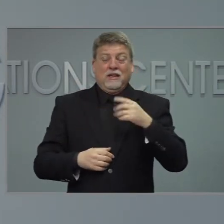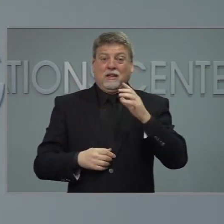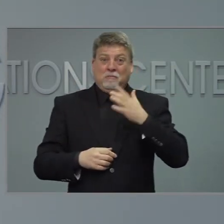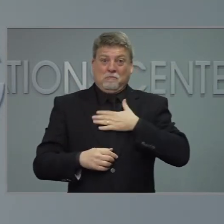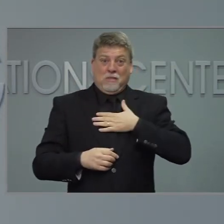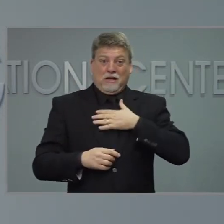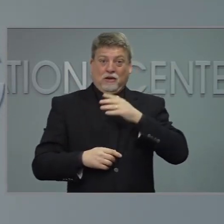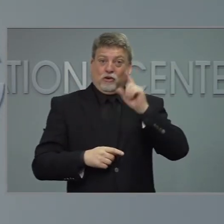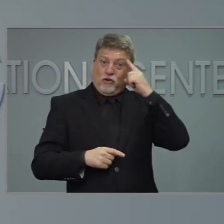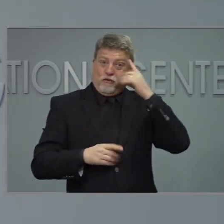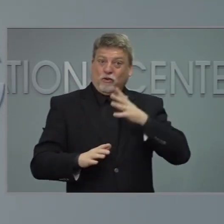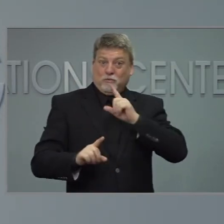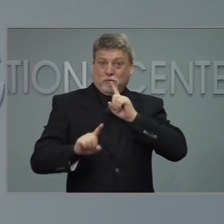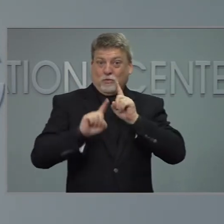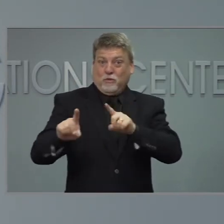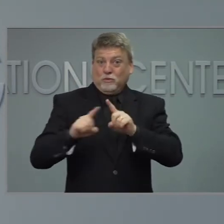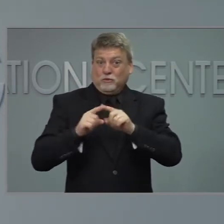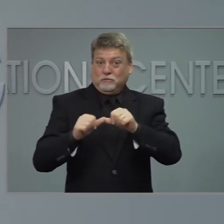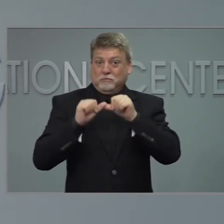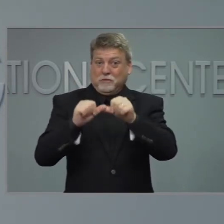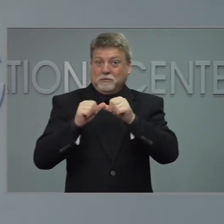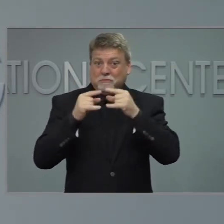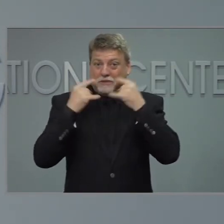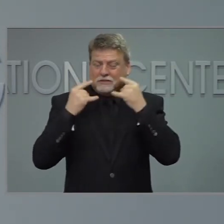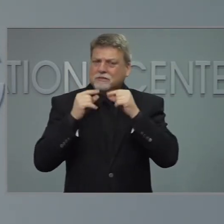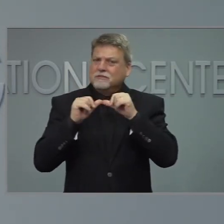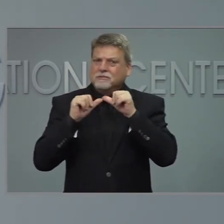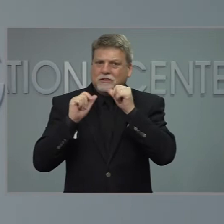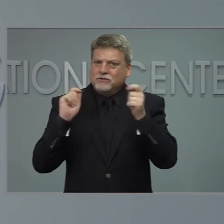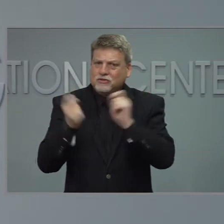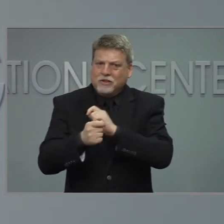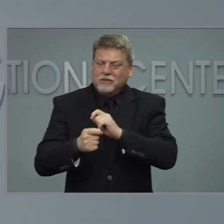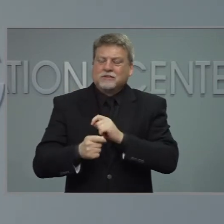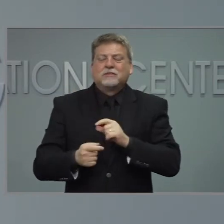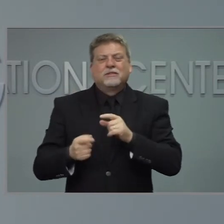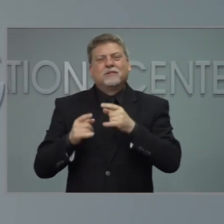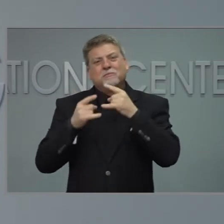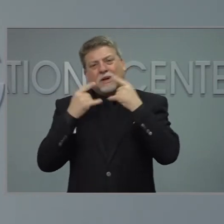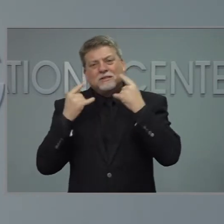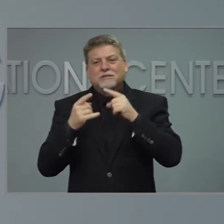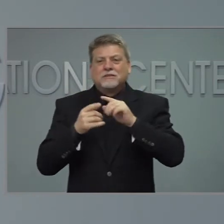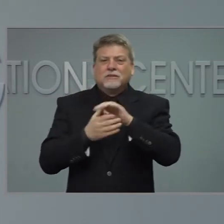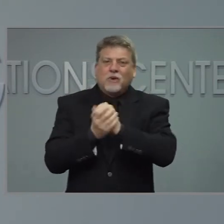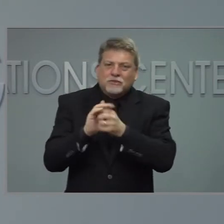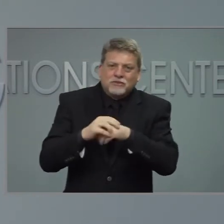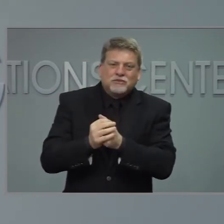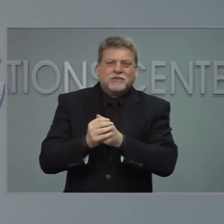el mandato de la mascarilla no a cambiar lleve la mascarilla mantenga la distancia sana y